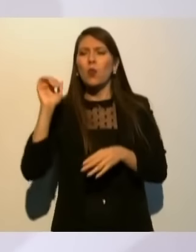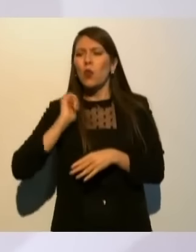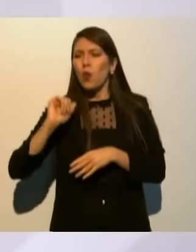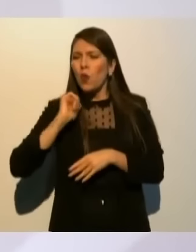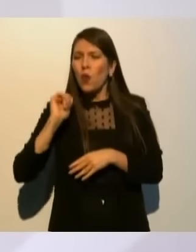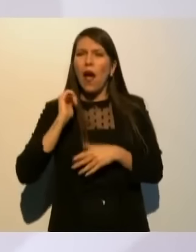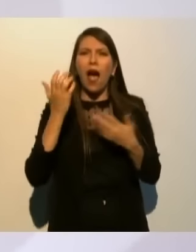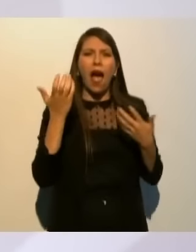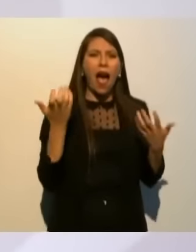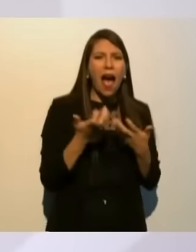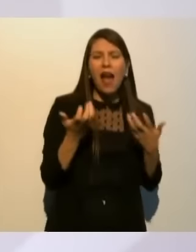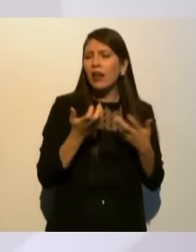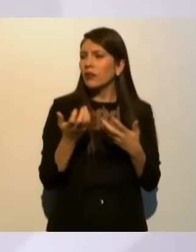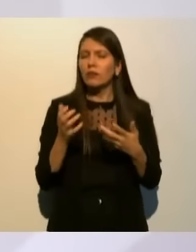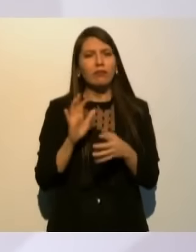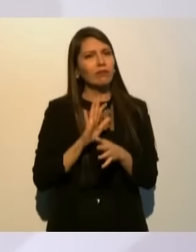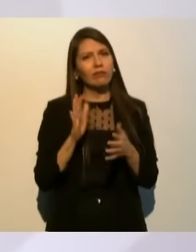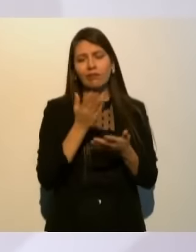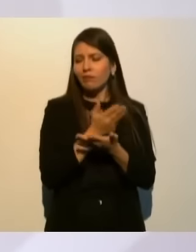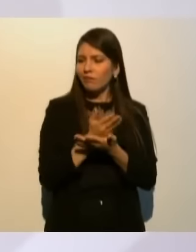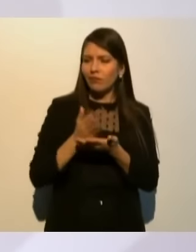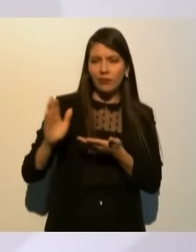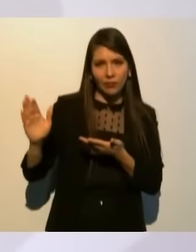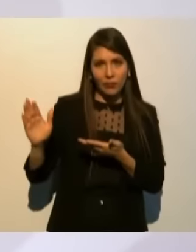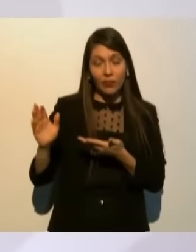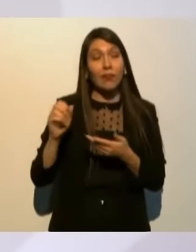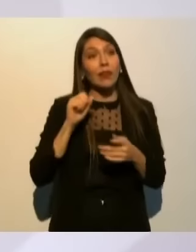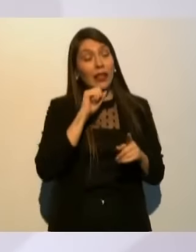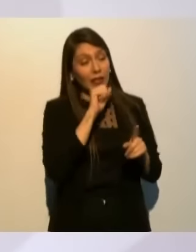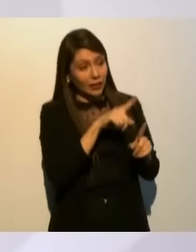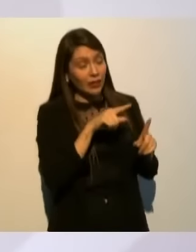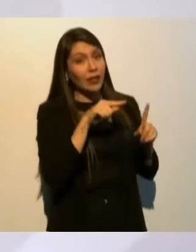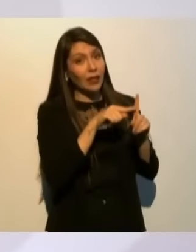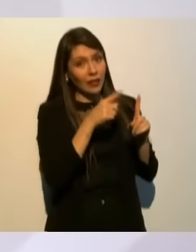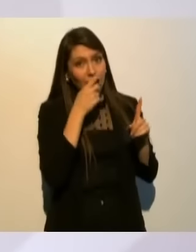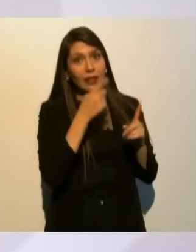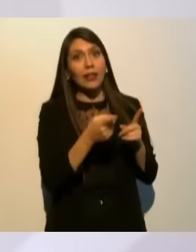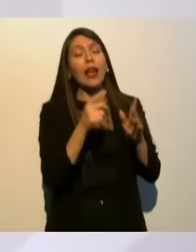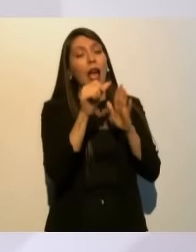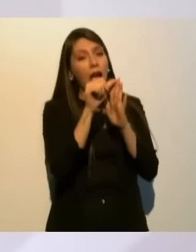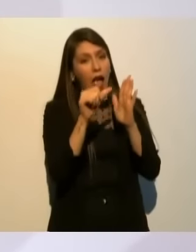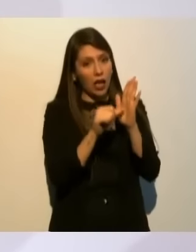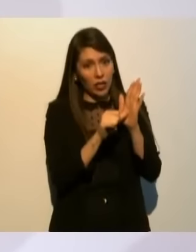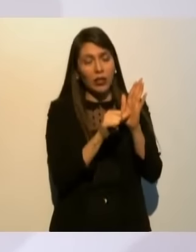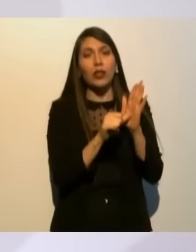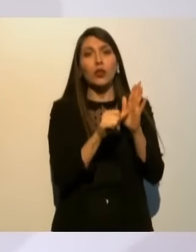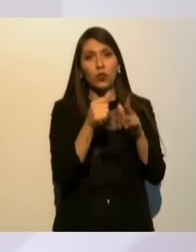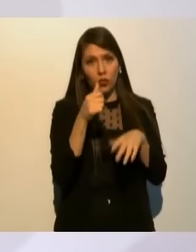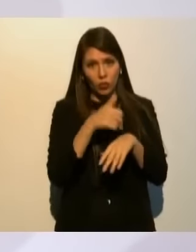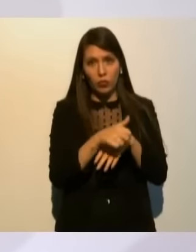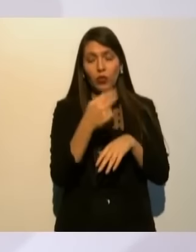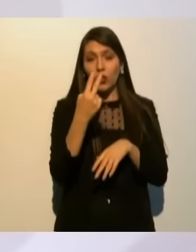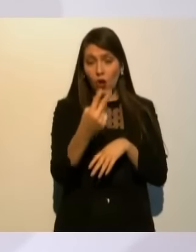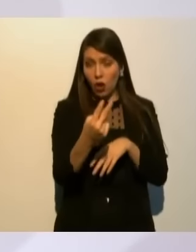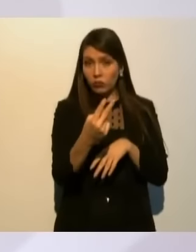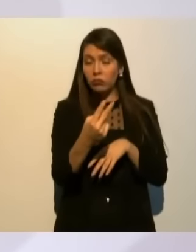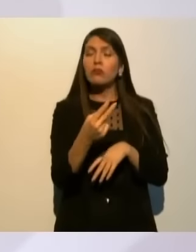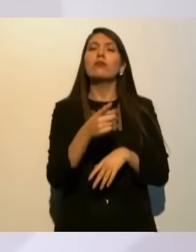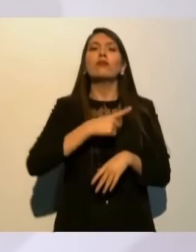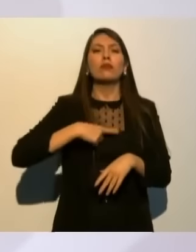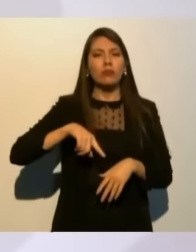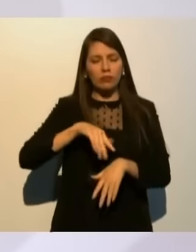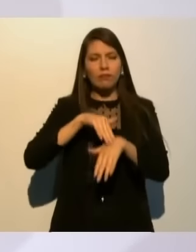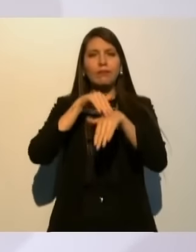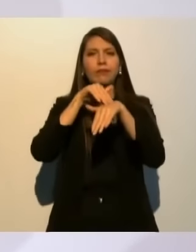así lo marca el texto constitucional y así lo haremos en congruencia con ello el día de hoy con